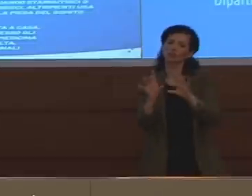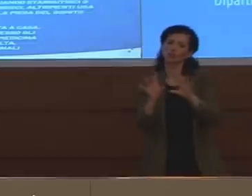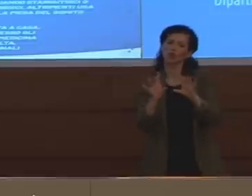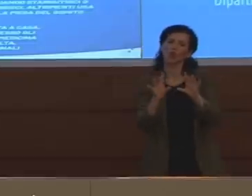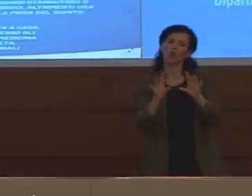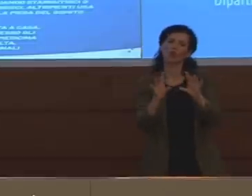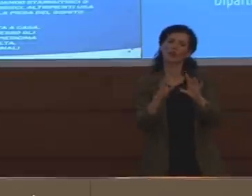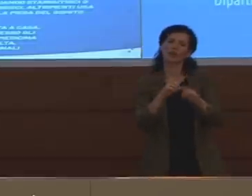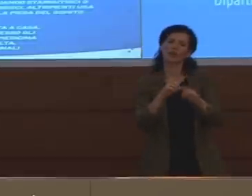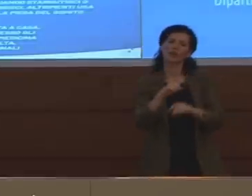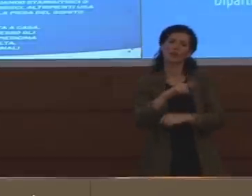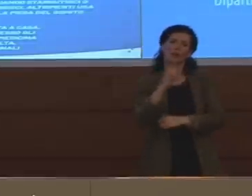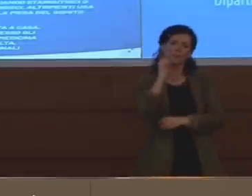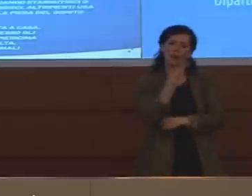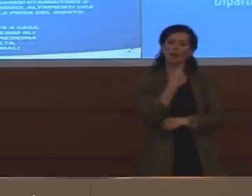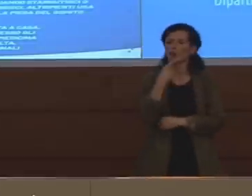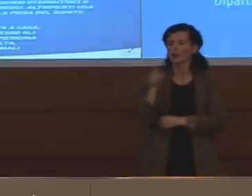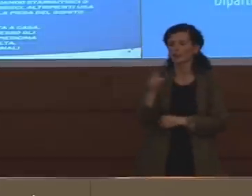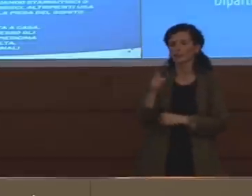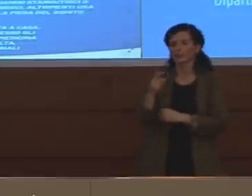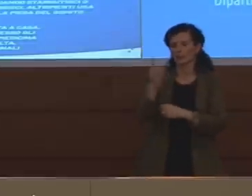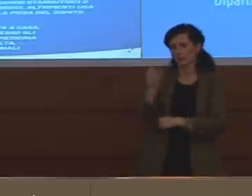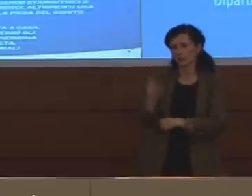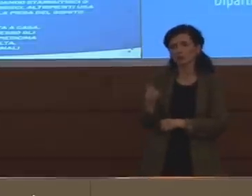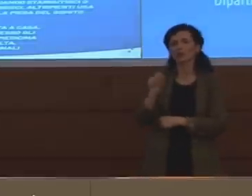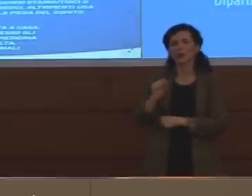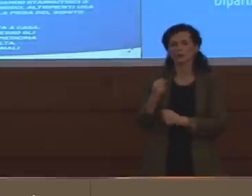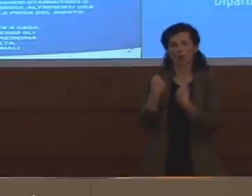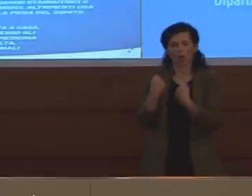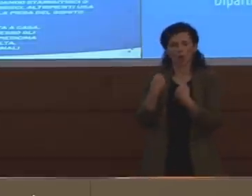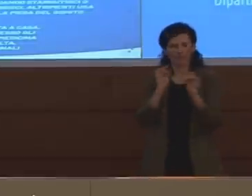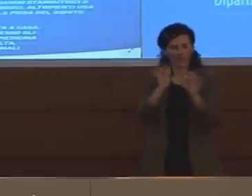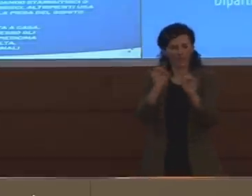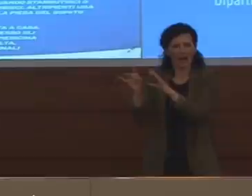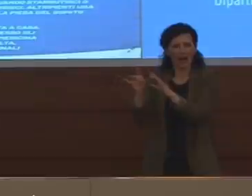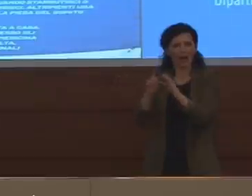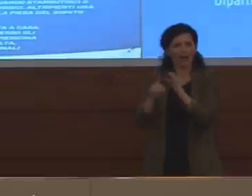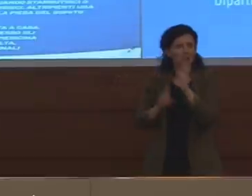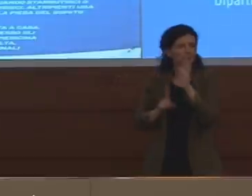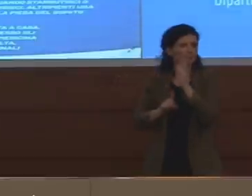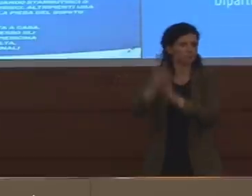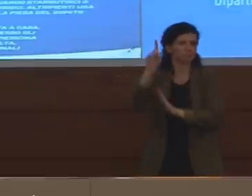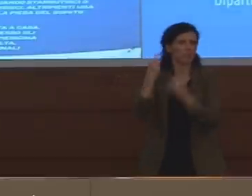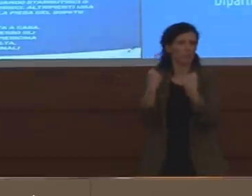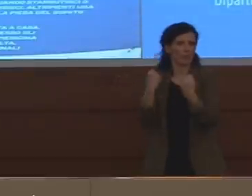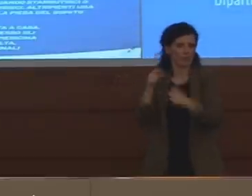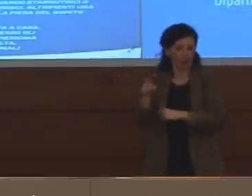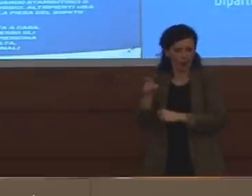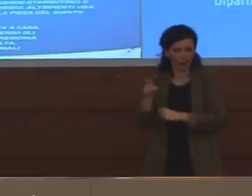una carica virale più elevata e all'efficienza della risposta